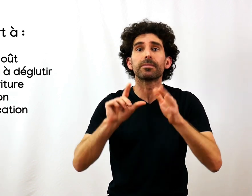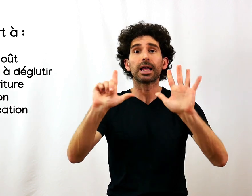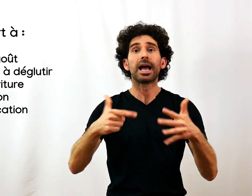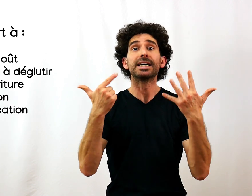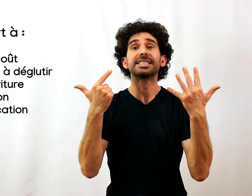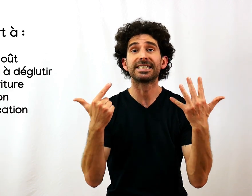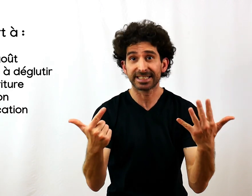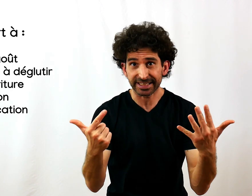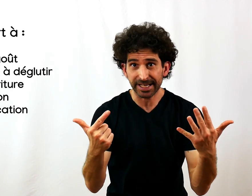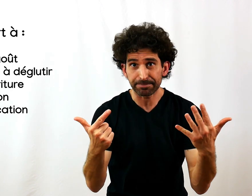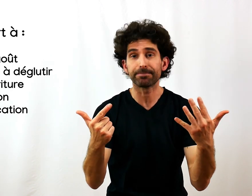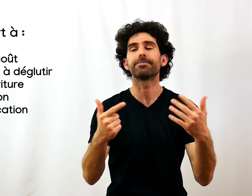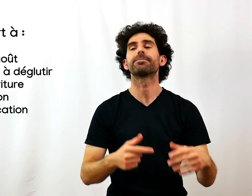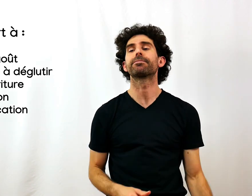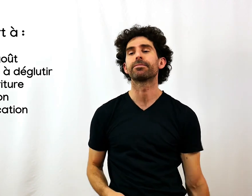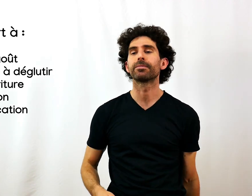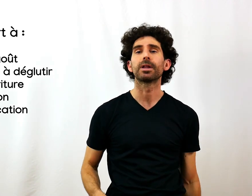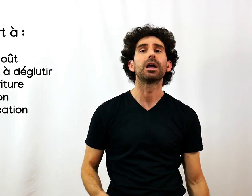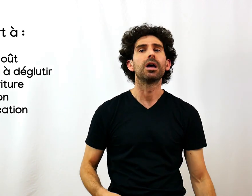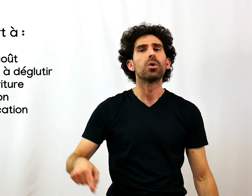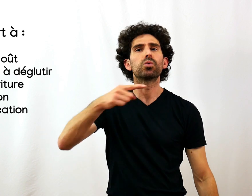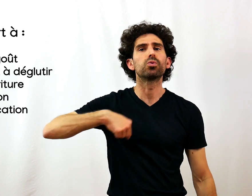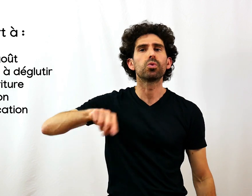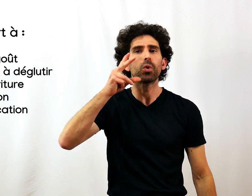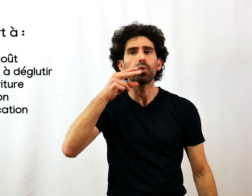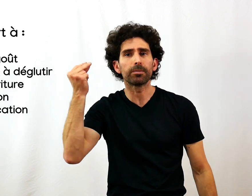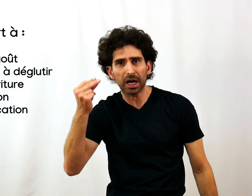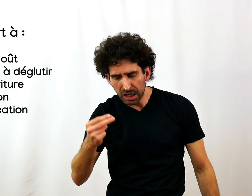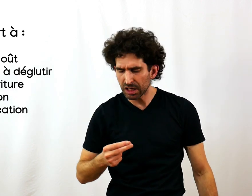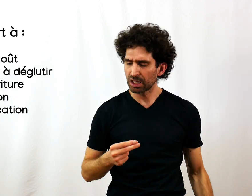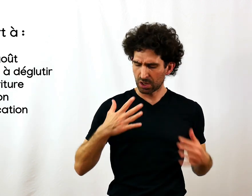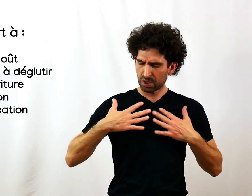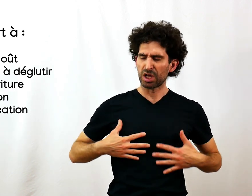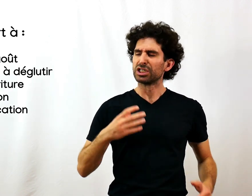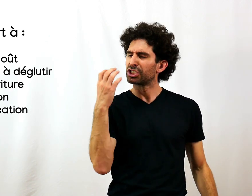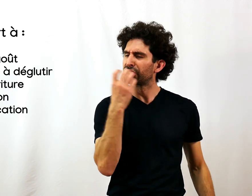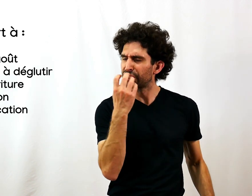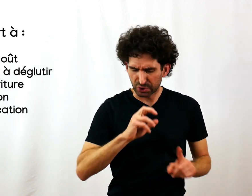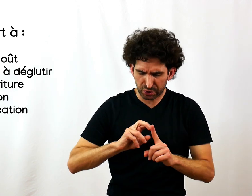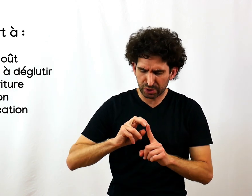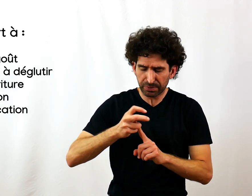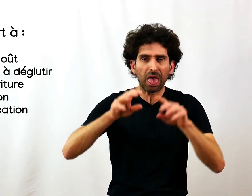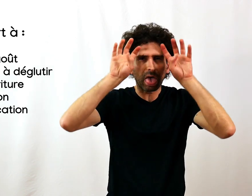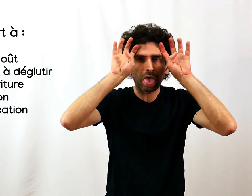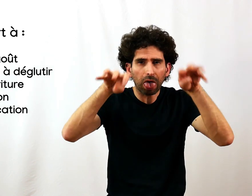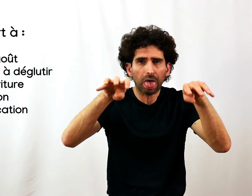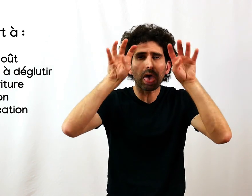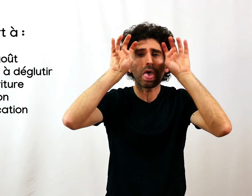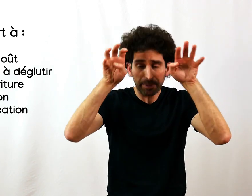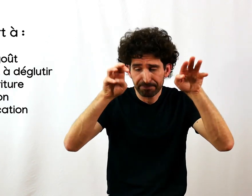Sept, quand le corps des humains chauffe et que la température augmente, il transpire.